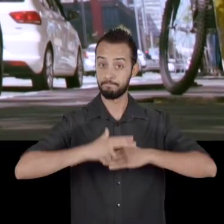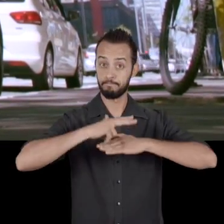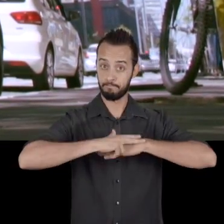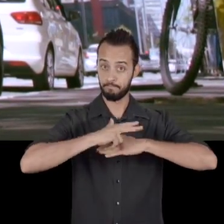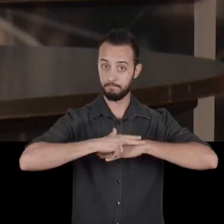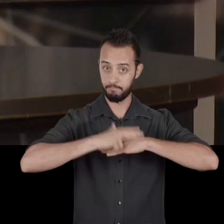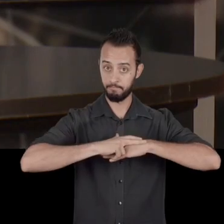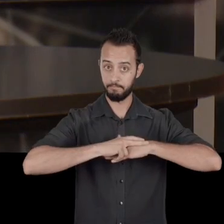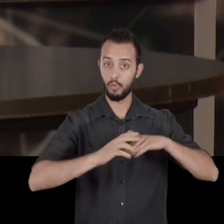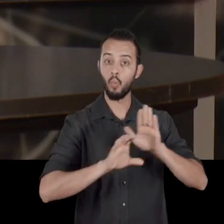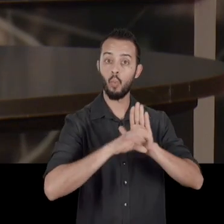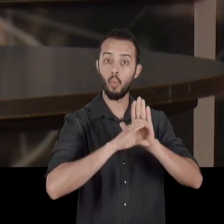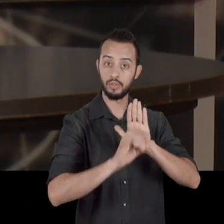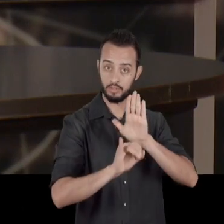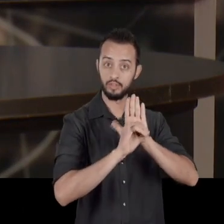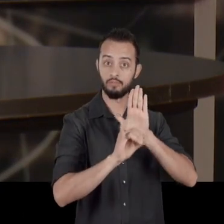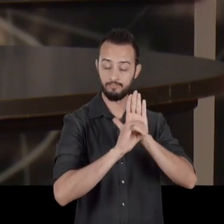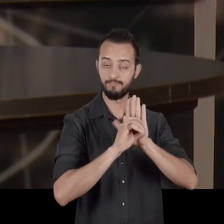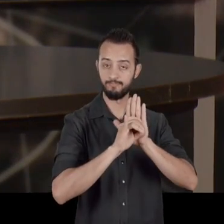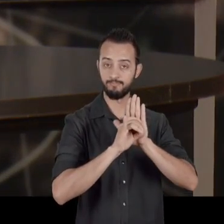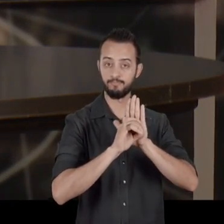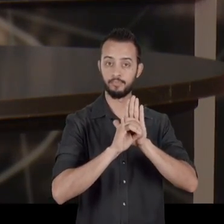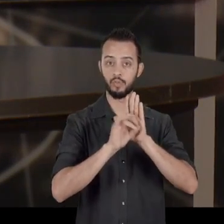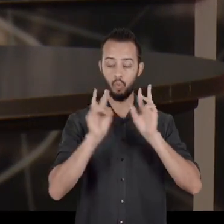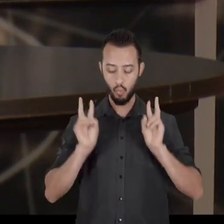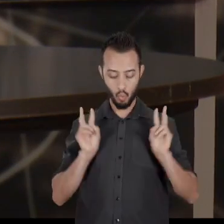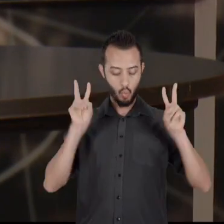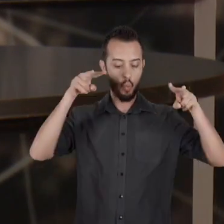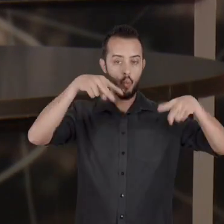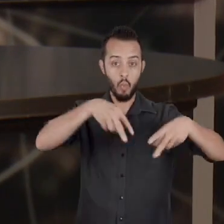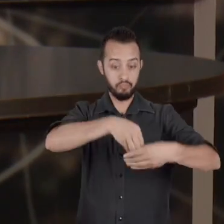Identidade do ponto de vista psicanalítico é uma forma de subjetivação.